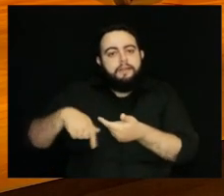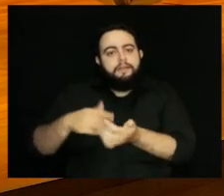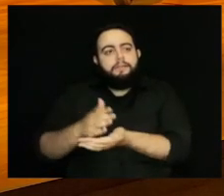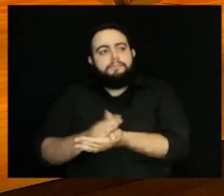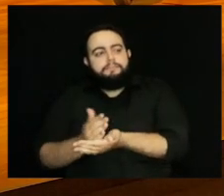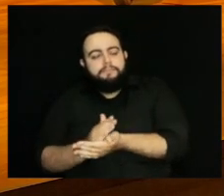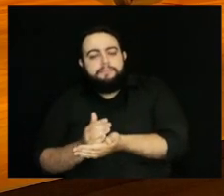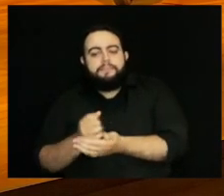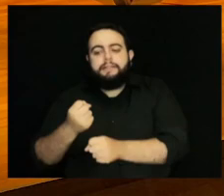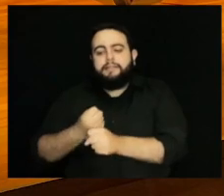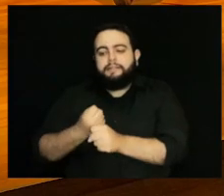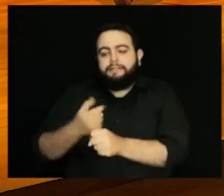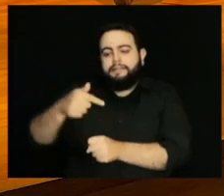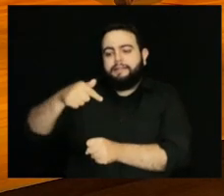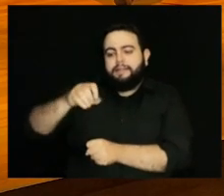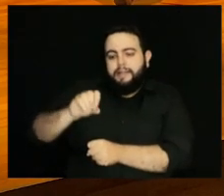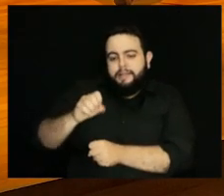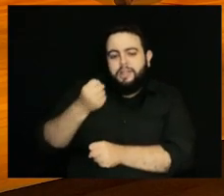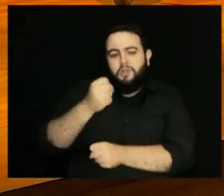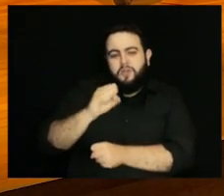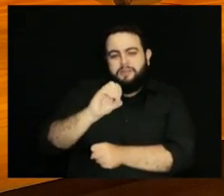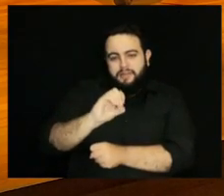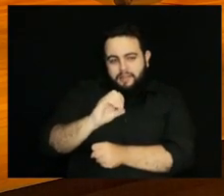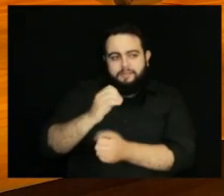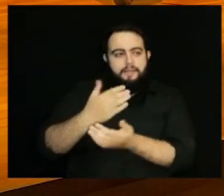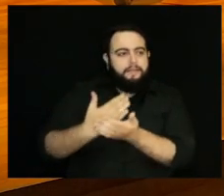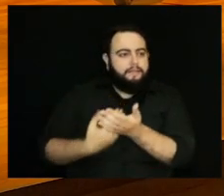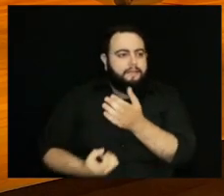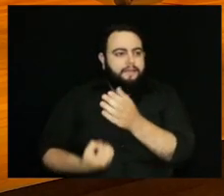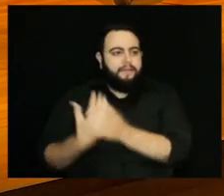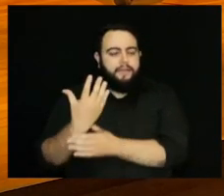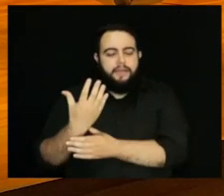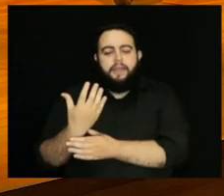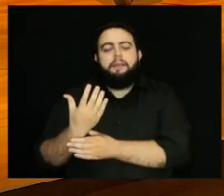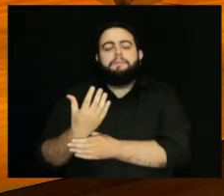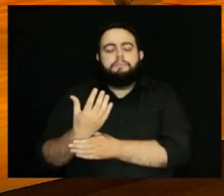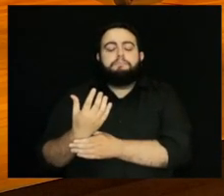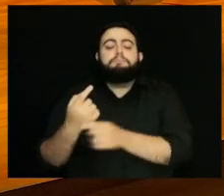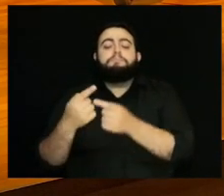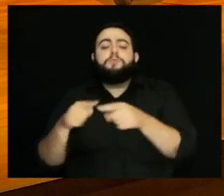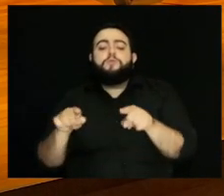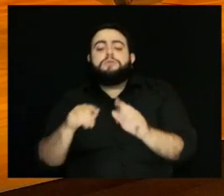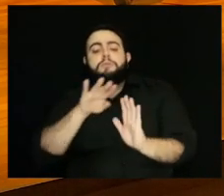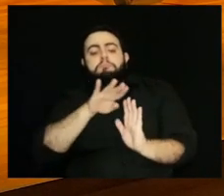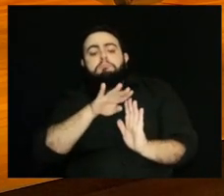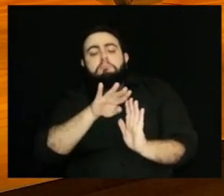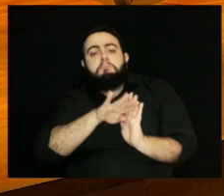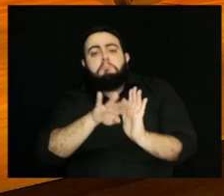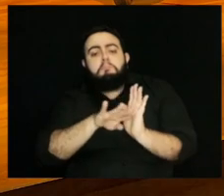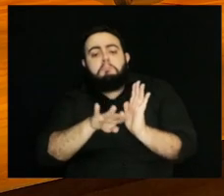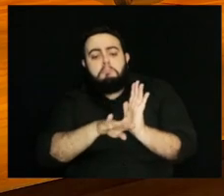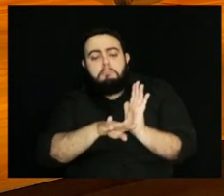anos 80 vai criar essa música popular gaúcha que o pessoal chama, eu odeio